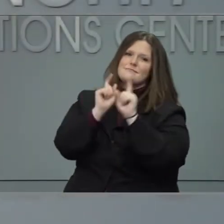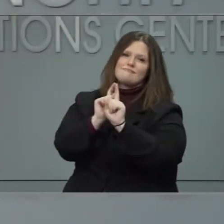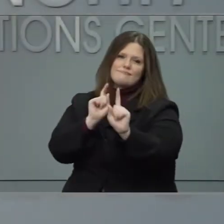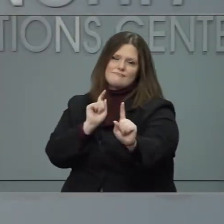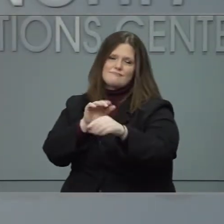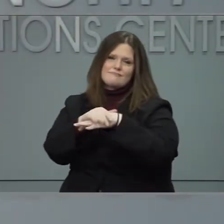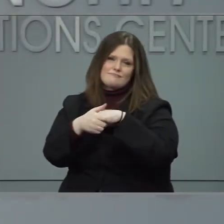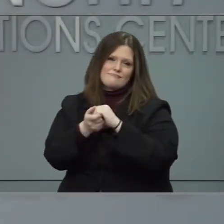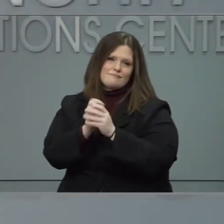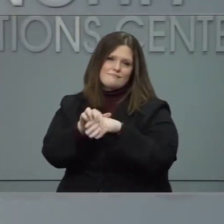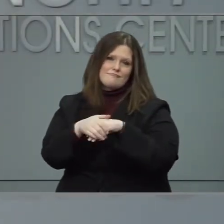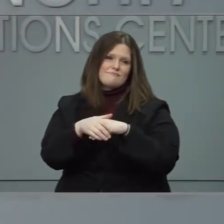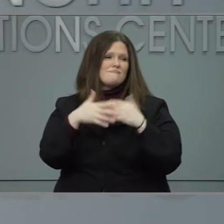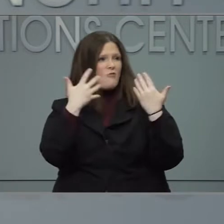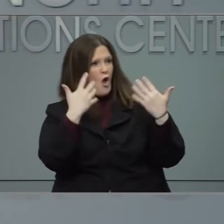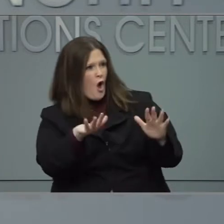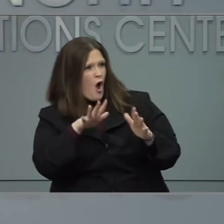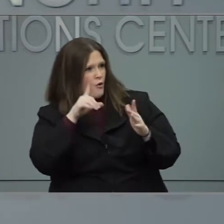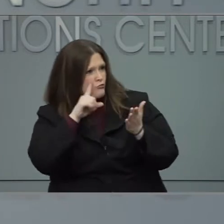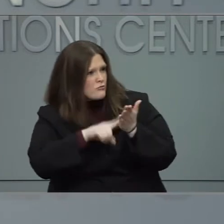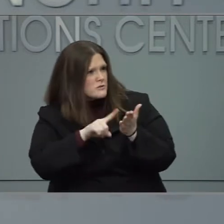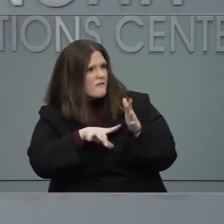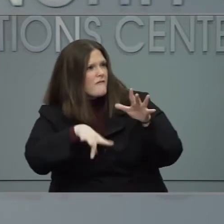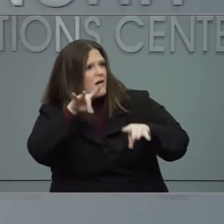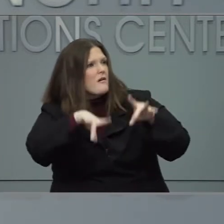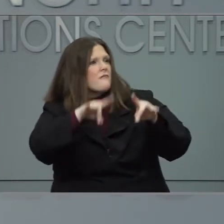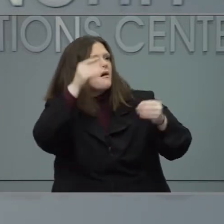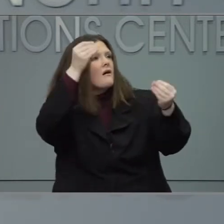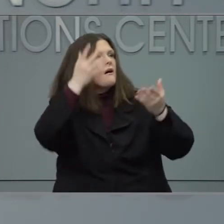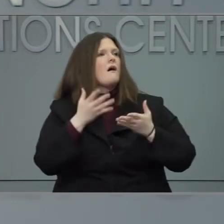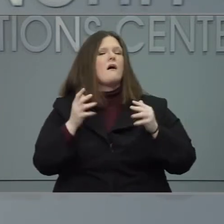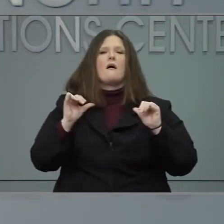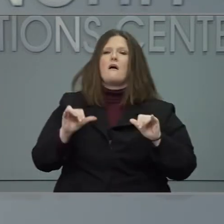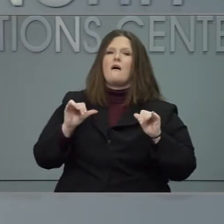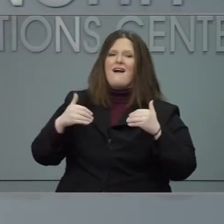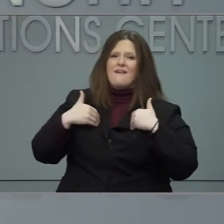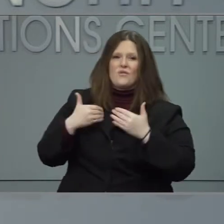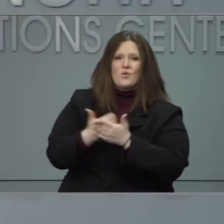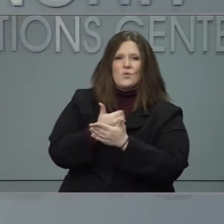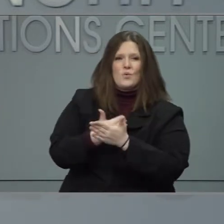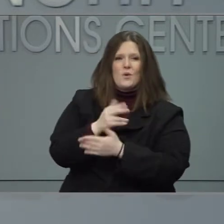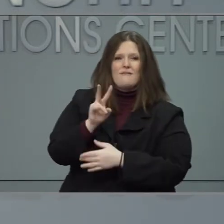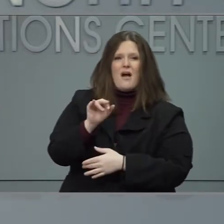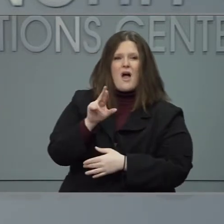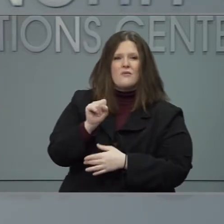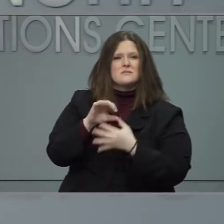Sabemos que ahí nuevas cepas de virus contagiosos en Carolina del Norte como dijo la doctora